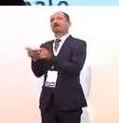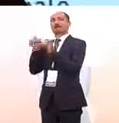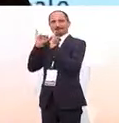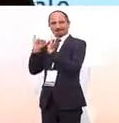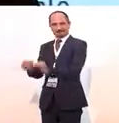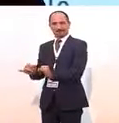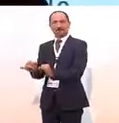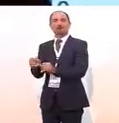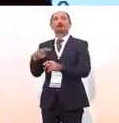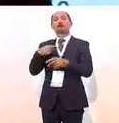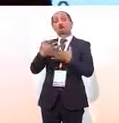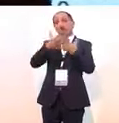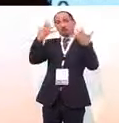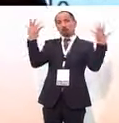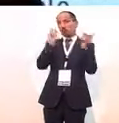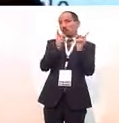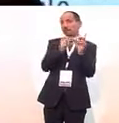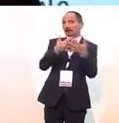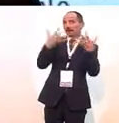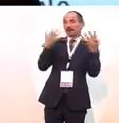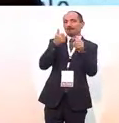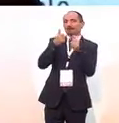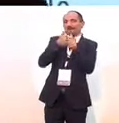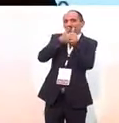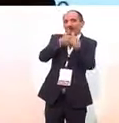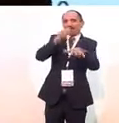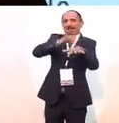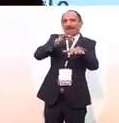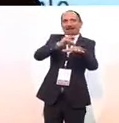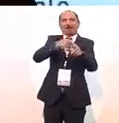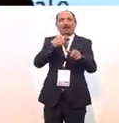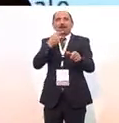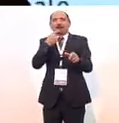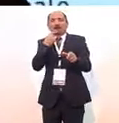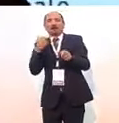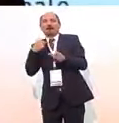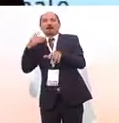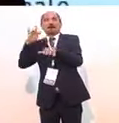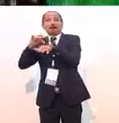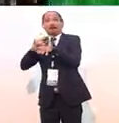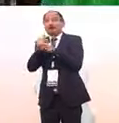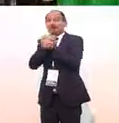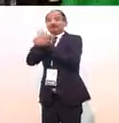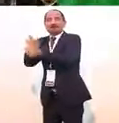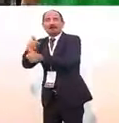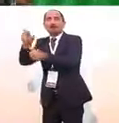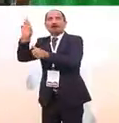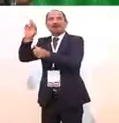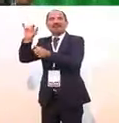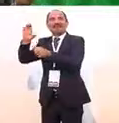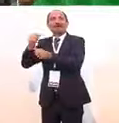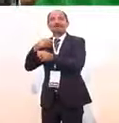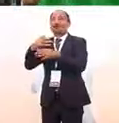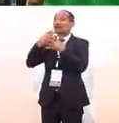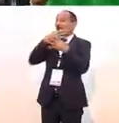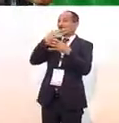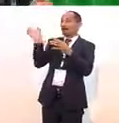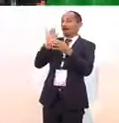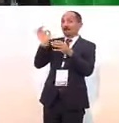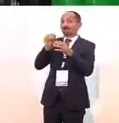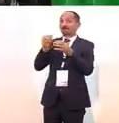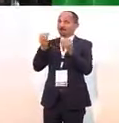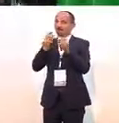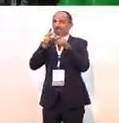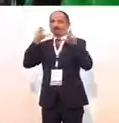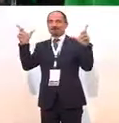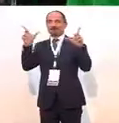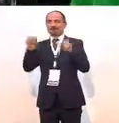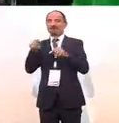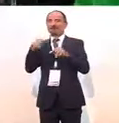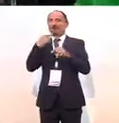“Ah, ma state inseguendo Grillo”: è Grillo che sta seguendo Richetti. Perché Richetti